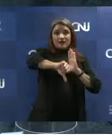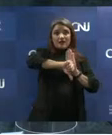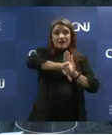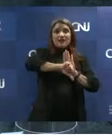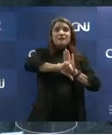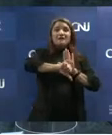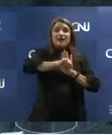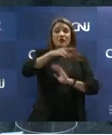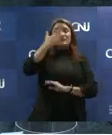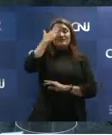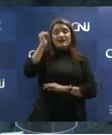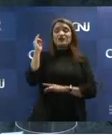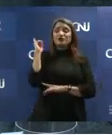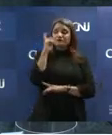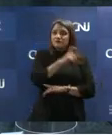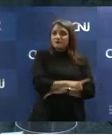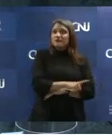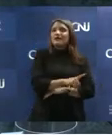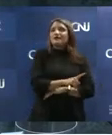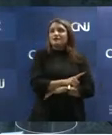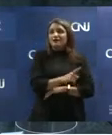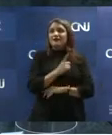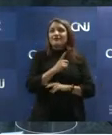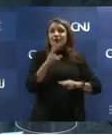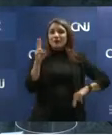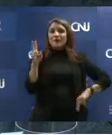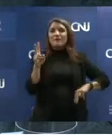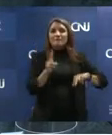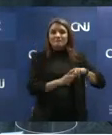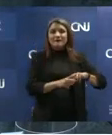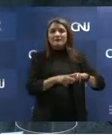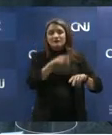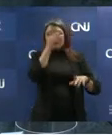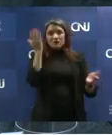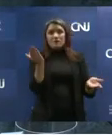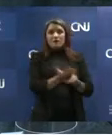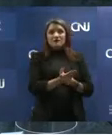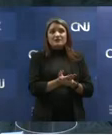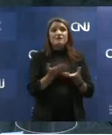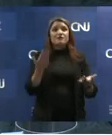E no caso da magistrada, pelo que foi exposto, ela tinha sob sua jurisdição dez mil processos, duas varas